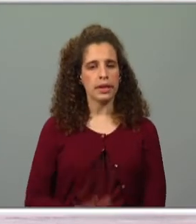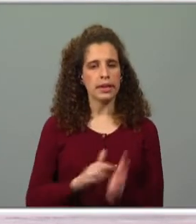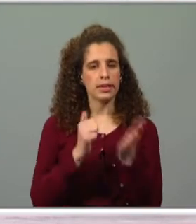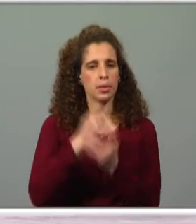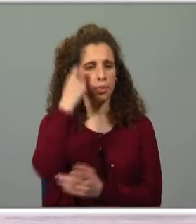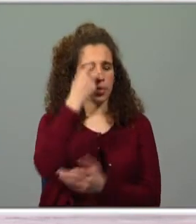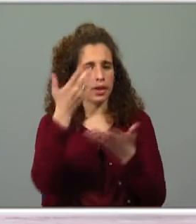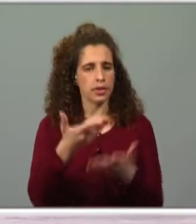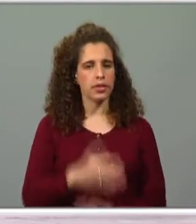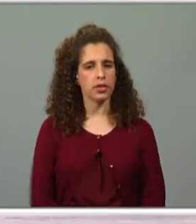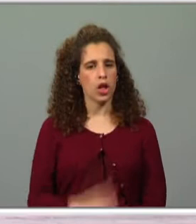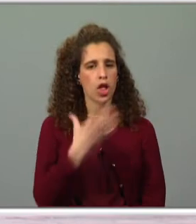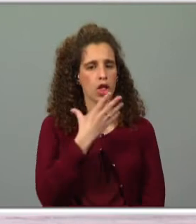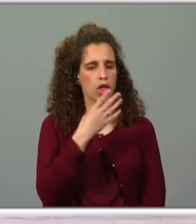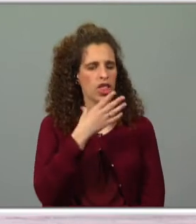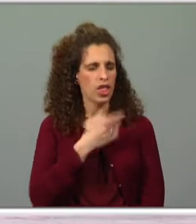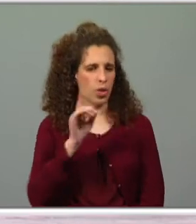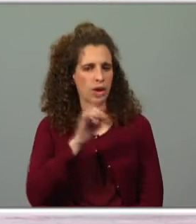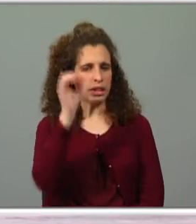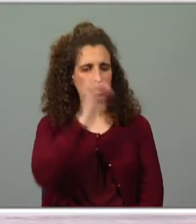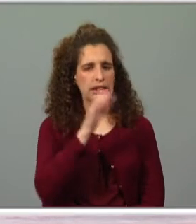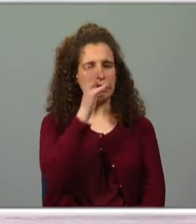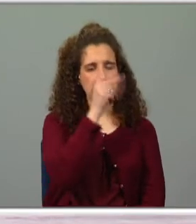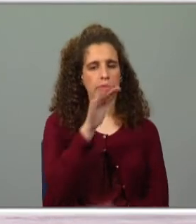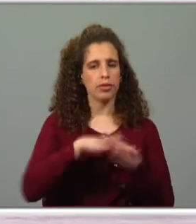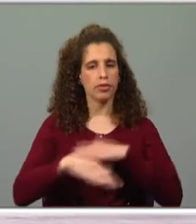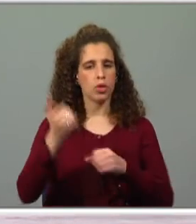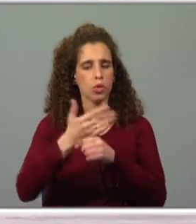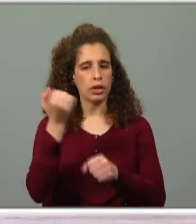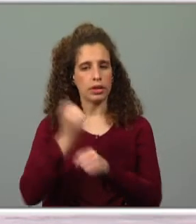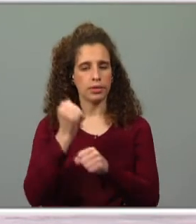pensar assim não gosto de ninguém triste vamos fazer mais um exercício a imagem 這麼想我不喜歡任何悲傷的人讓我們再做一個練習